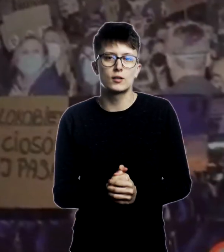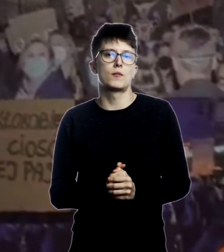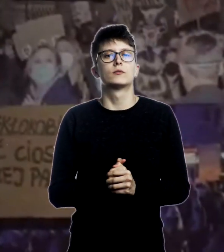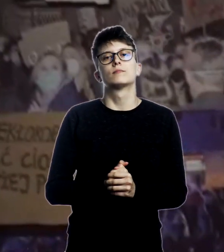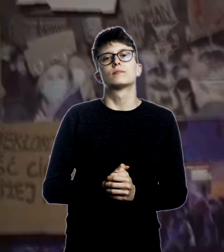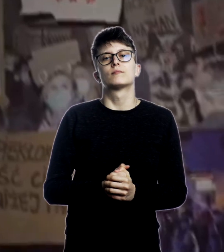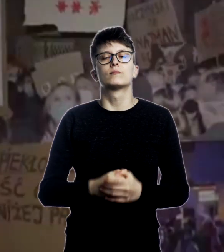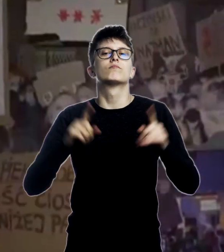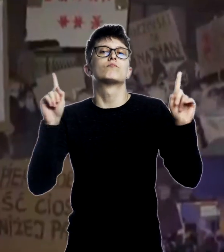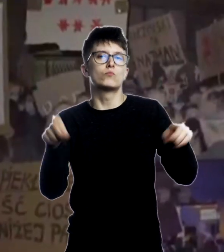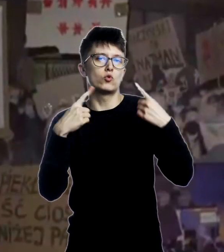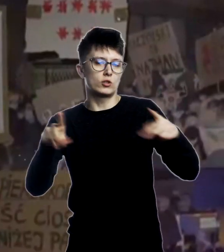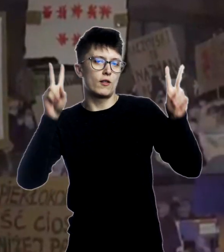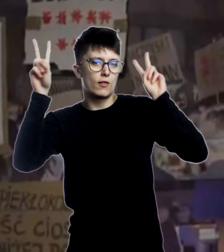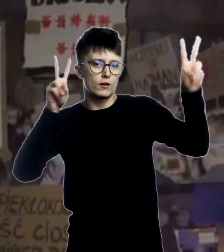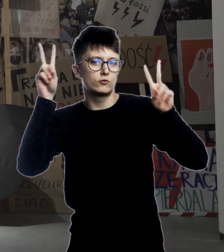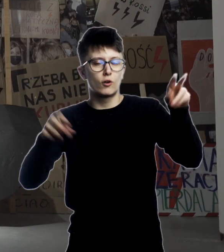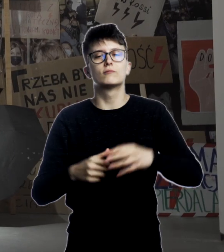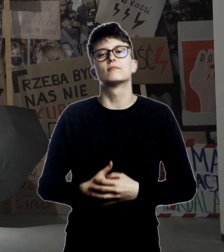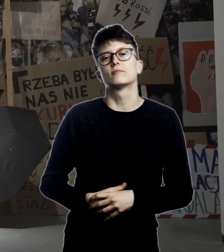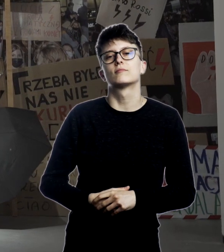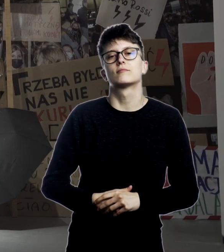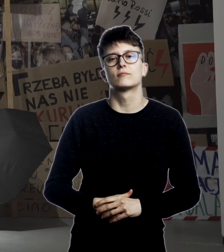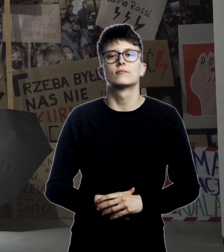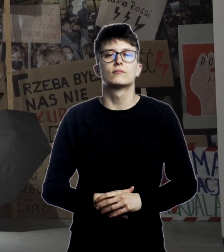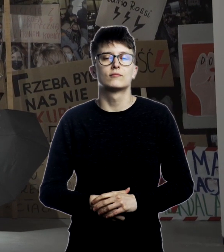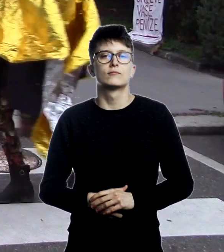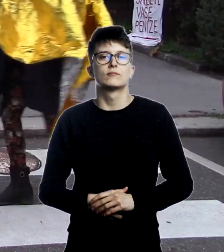[rytmiczna muzyka disco]